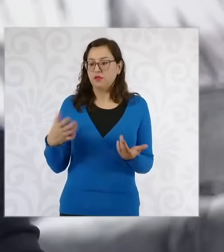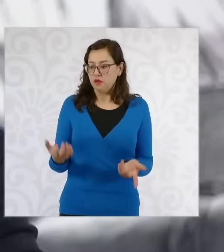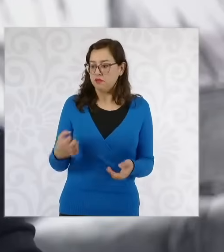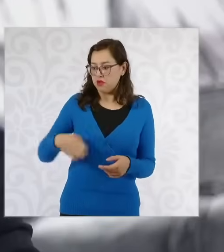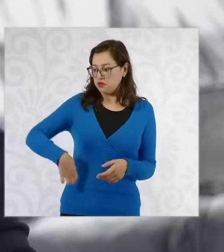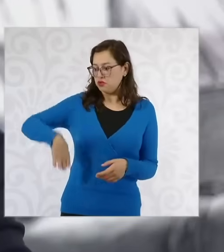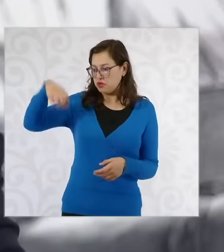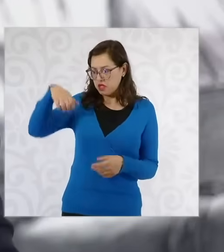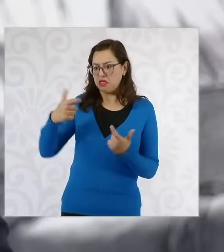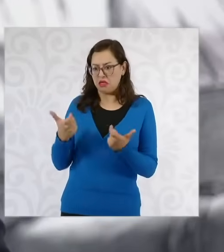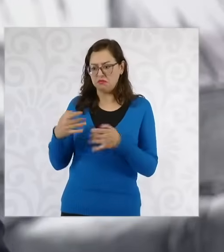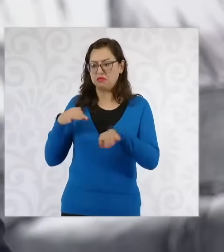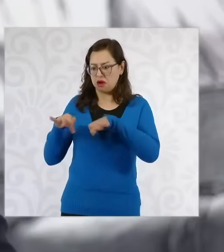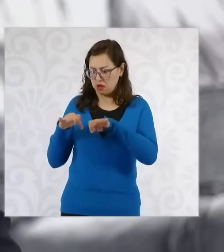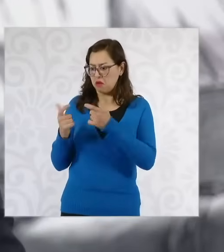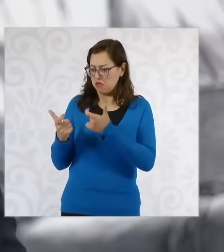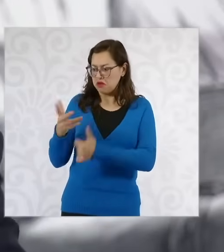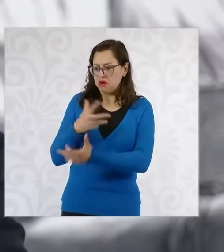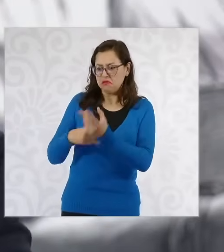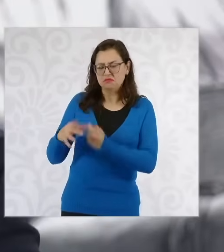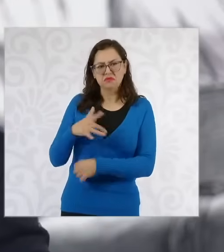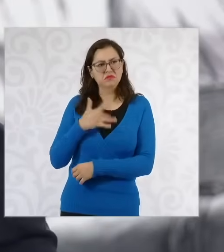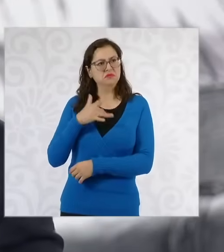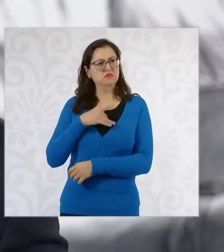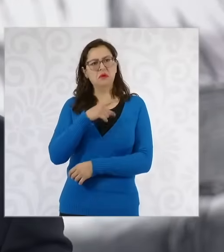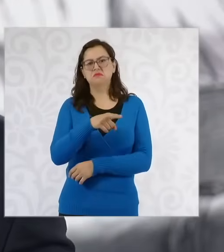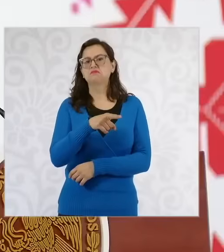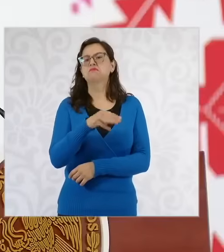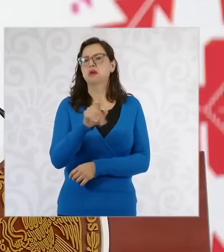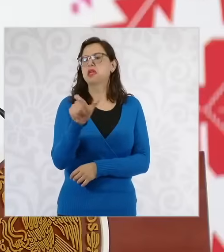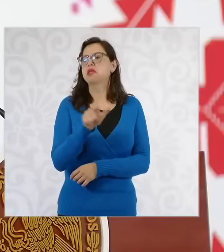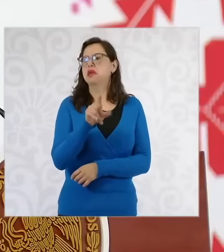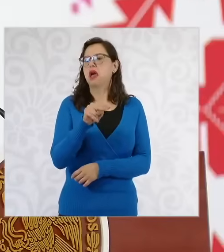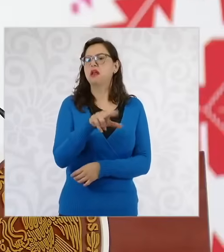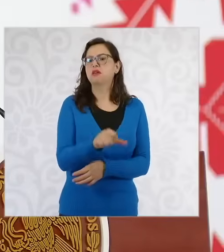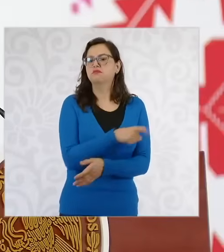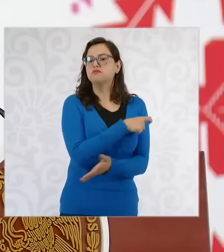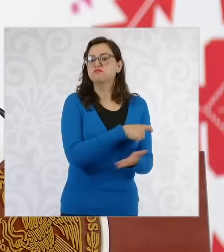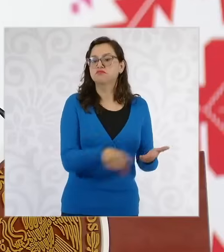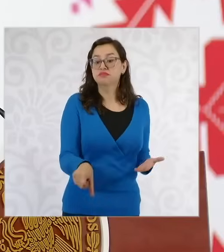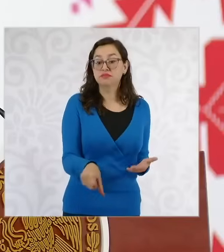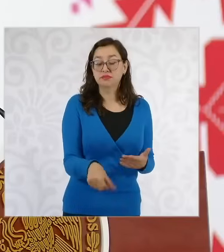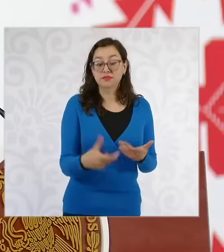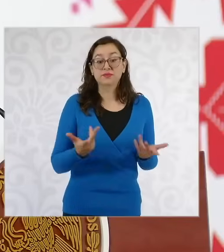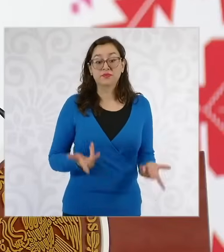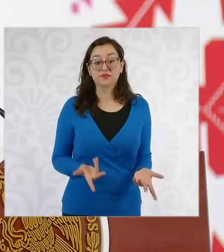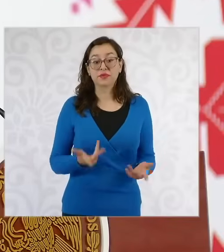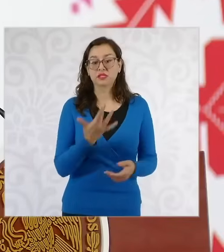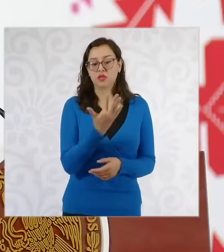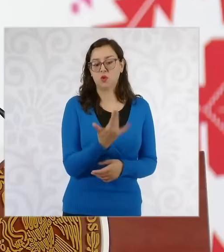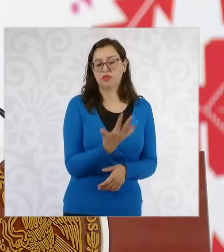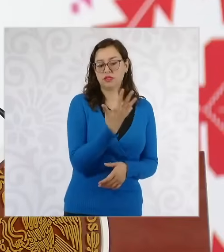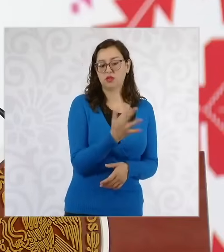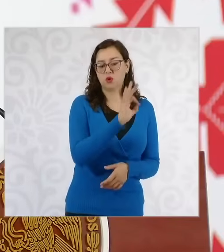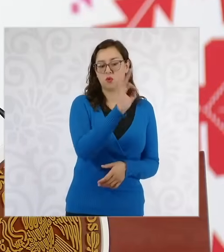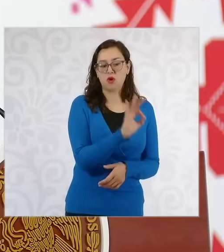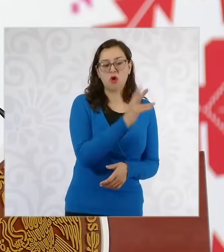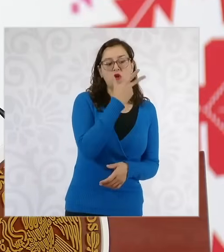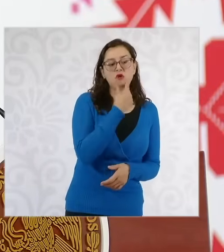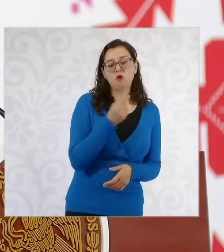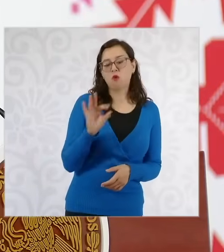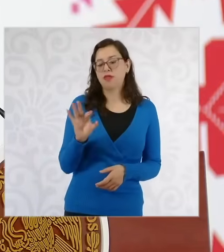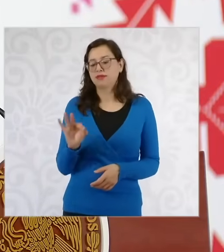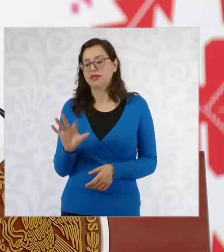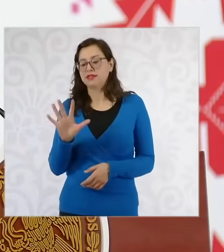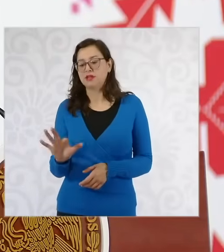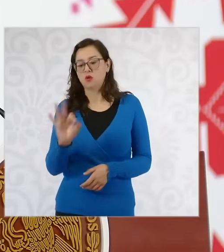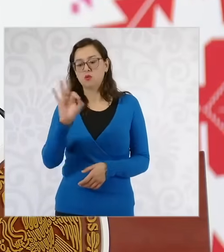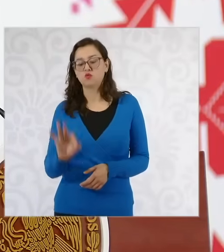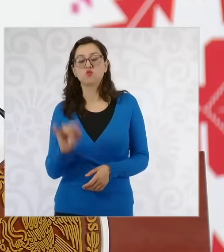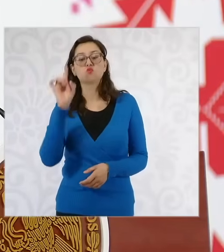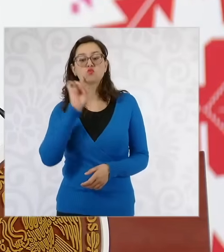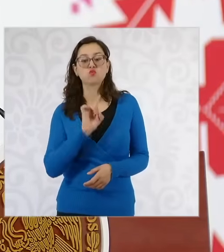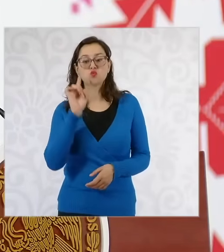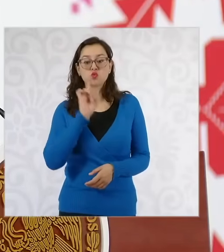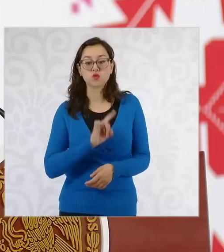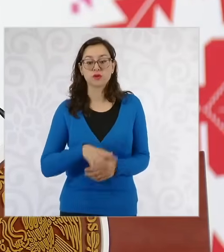volar con mexicana y el 55 por pertenece al género masculino y el 45 por al género femenino